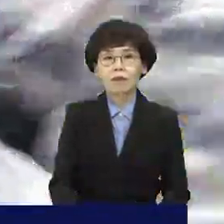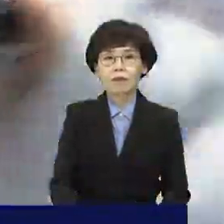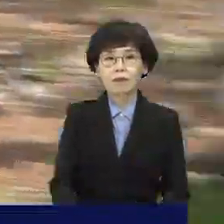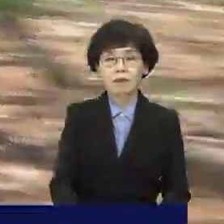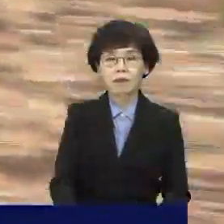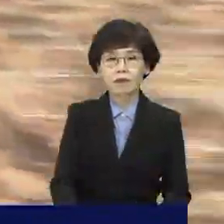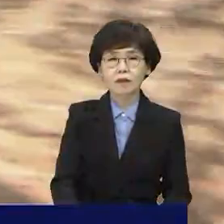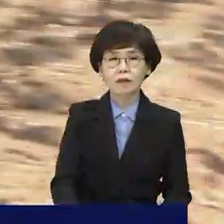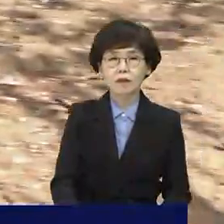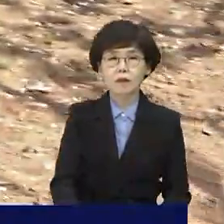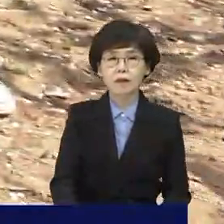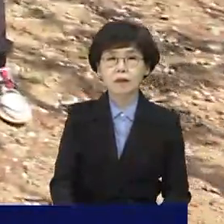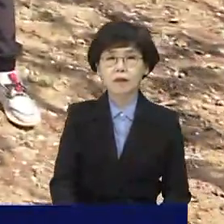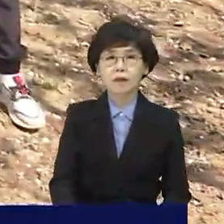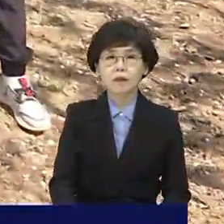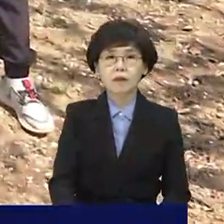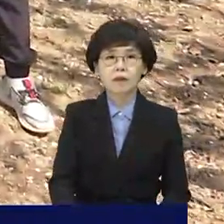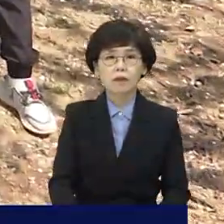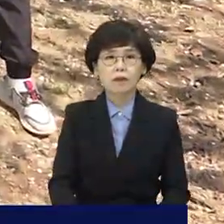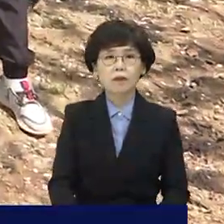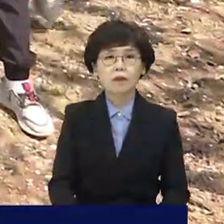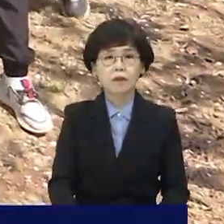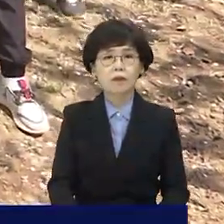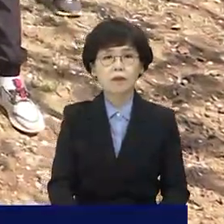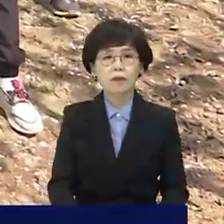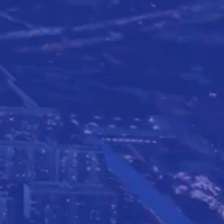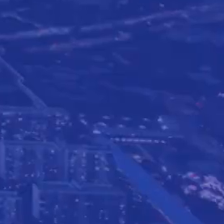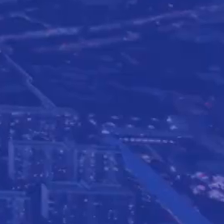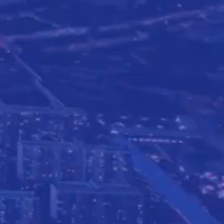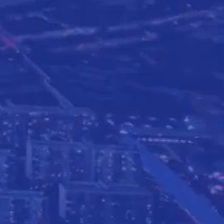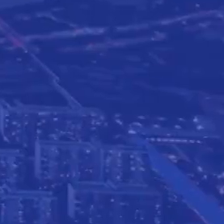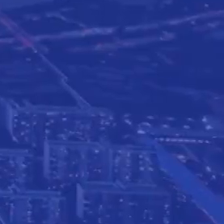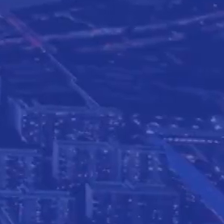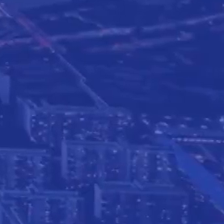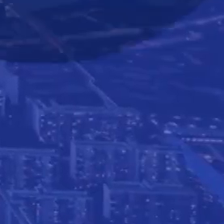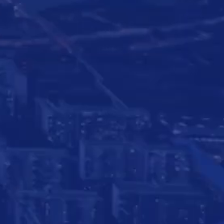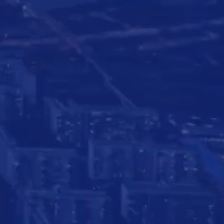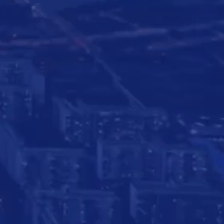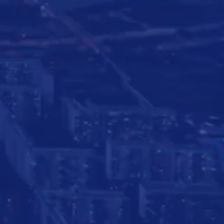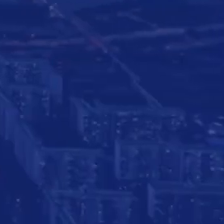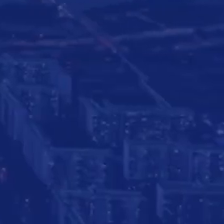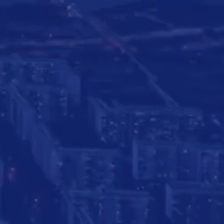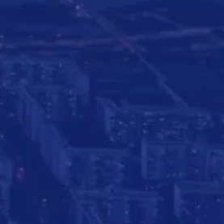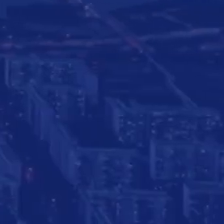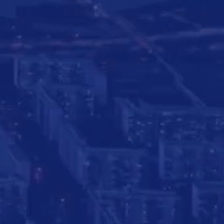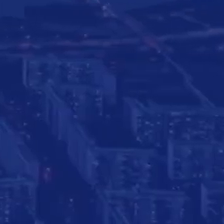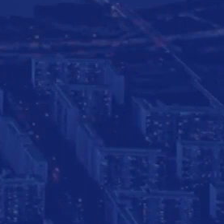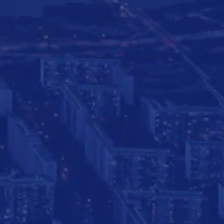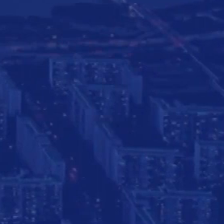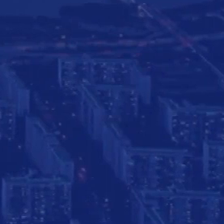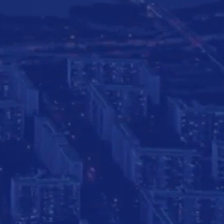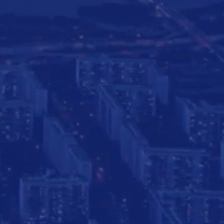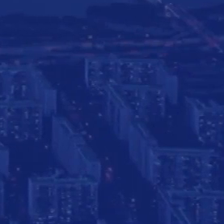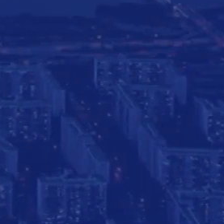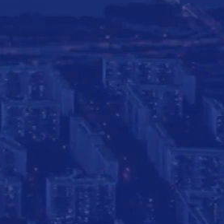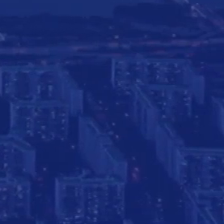JTV 뉴스 이정민입니다. (앵커) 전라북도 소방본부가 지난달 김제에서 발생한 소방관 순직 사고와